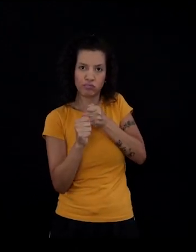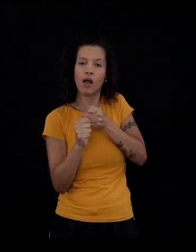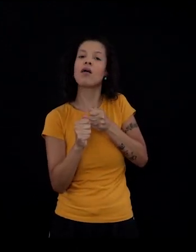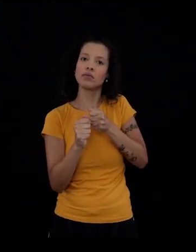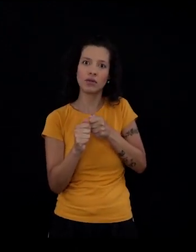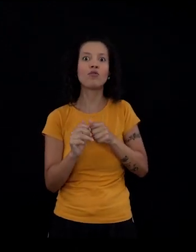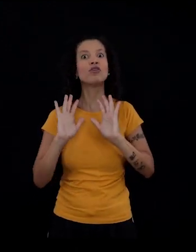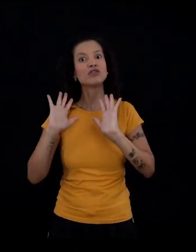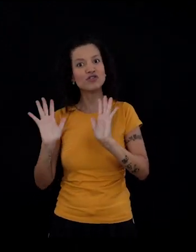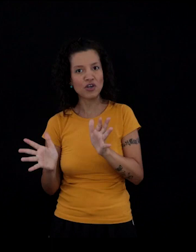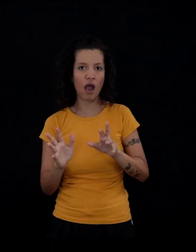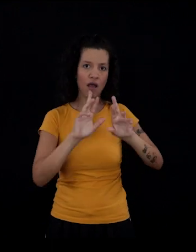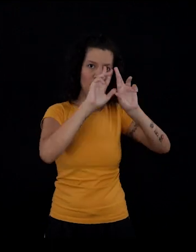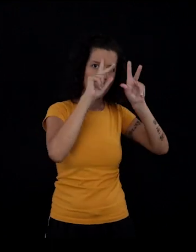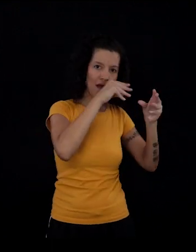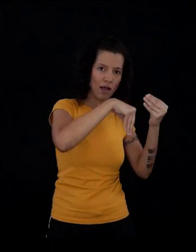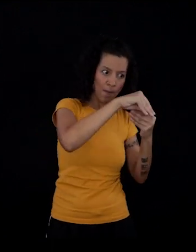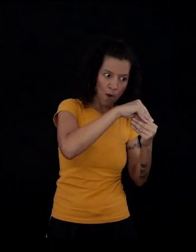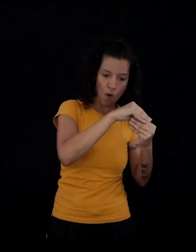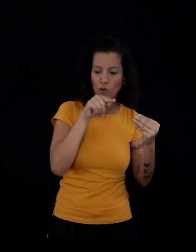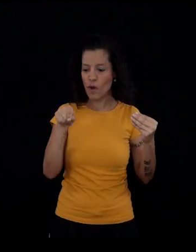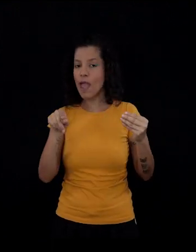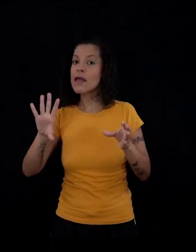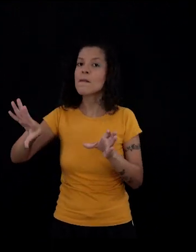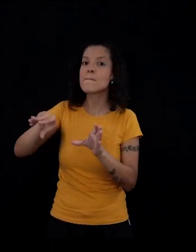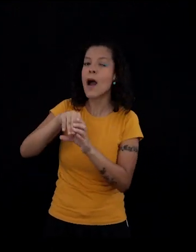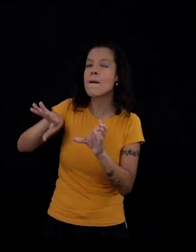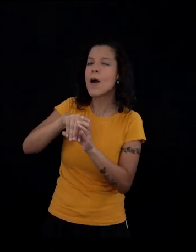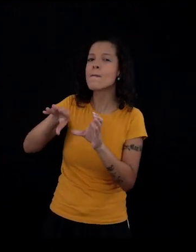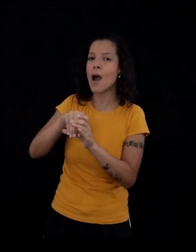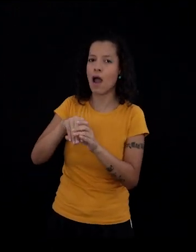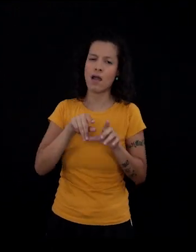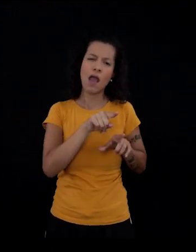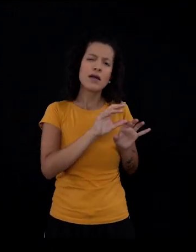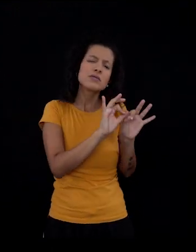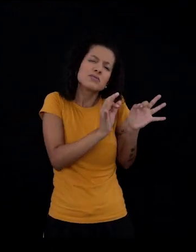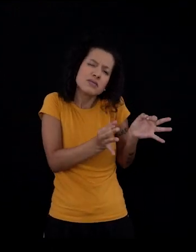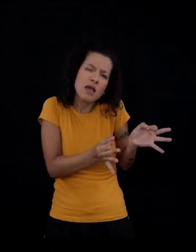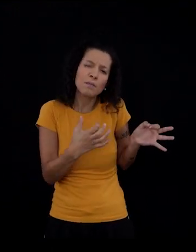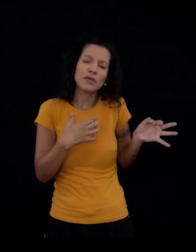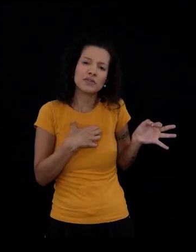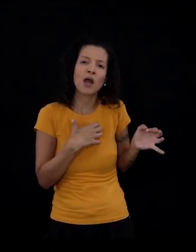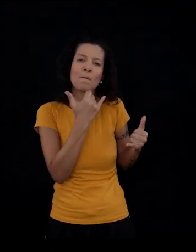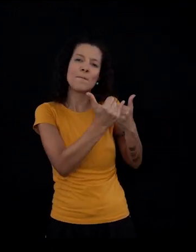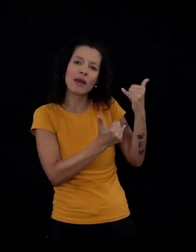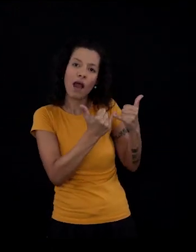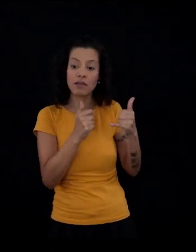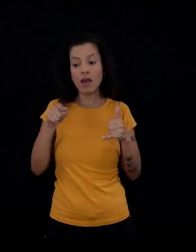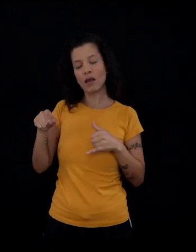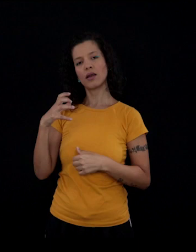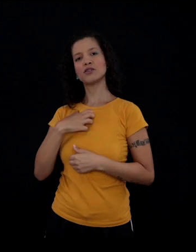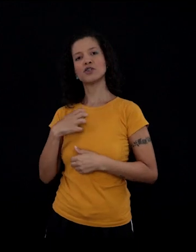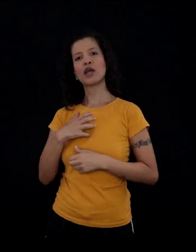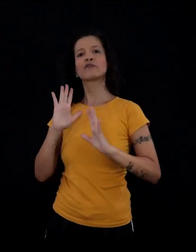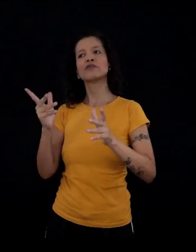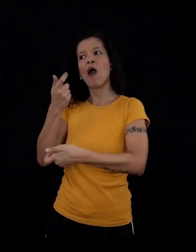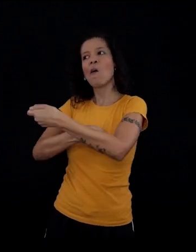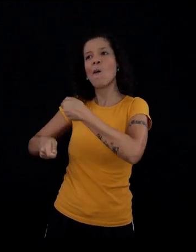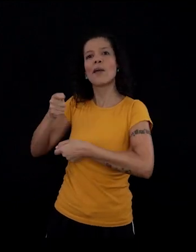dentro do que o caboclo fazia de mais simples, de mais uma brincadeira. Então trouxe para o lado comercial,